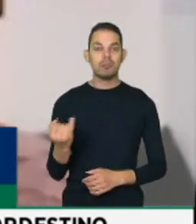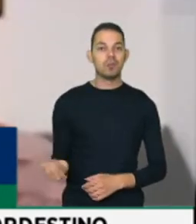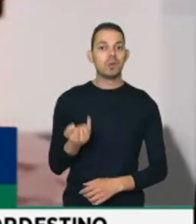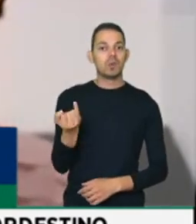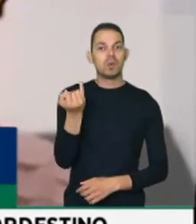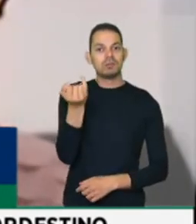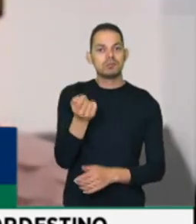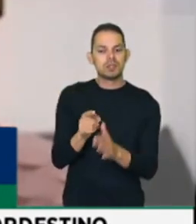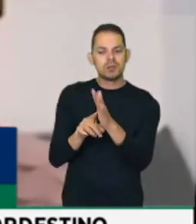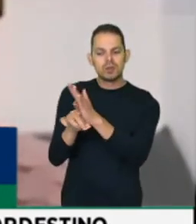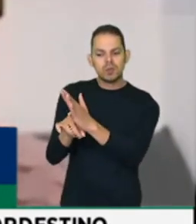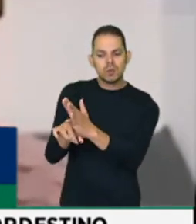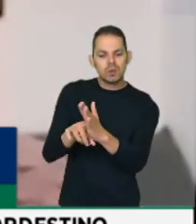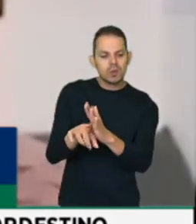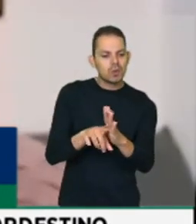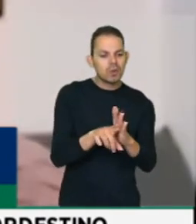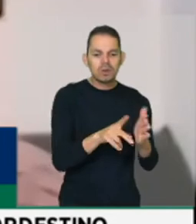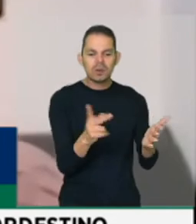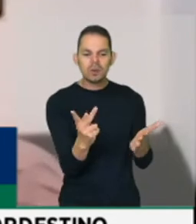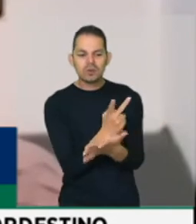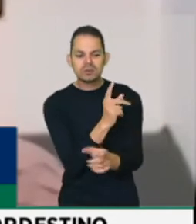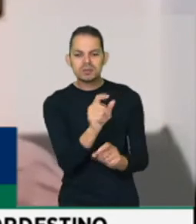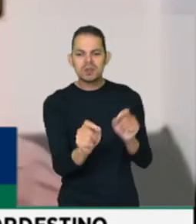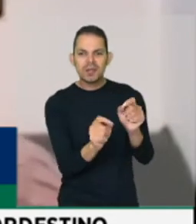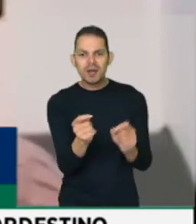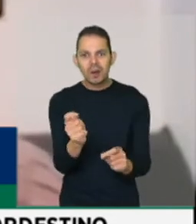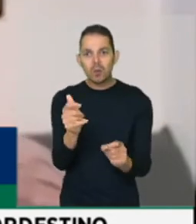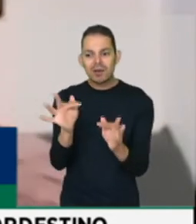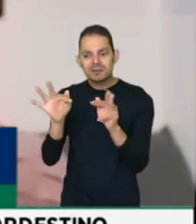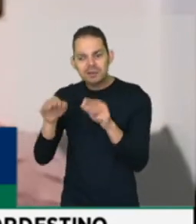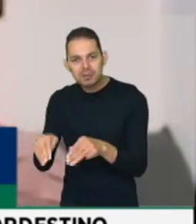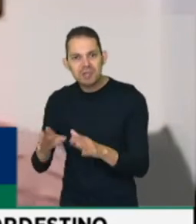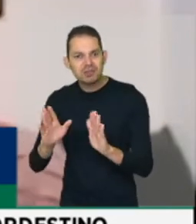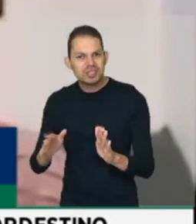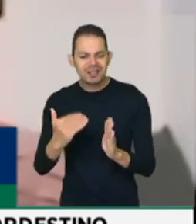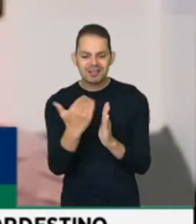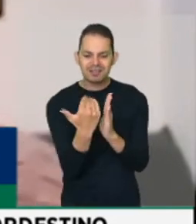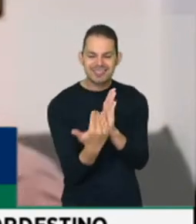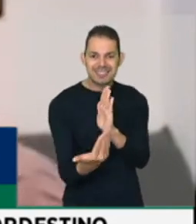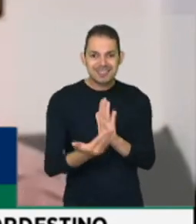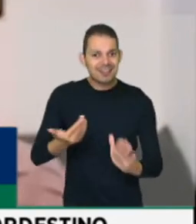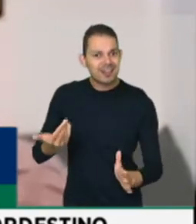JOÃO CAMPOS. E FOI UMA CPI IMPORTANTE DE APURAR A SITUAÇÃO OCORRIDA E ESTÁ NO FINAL DOS SEUS TRABALHOS NÃO TEM PORQUE IMPEDIR A CONCLUSÃ O, NÃO SEI QUAL É O MEDO